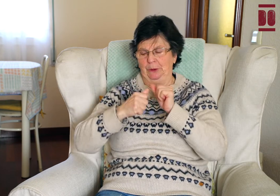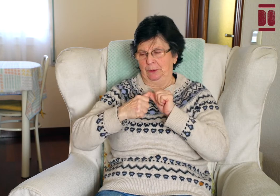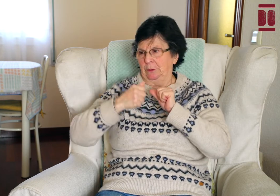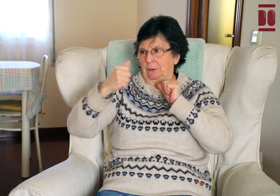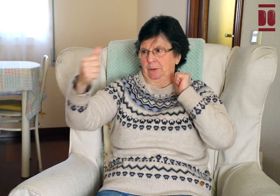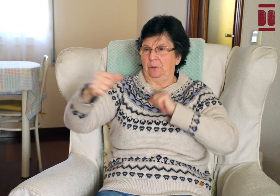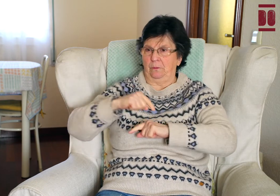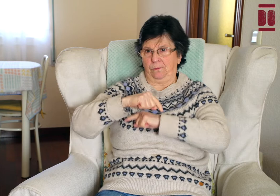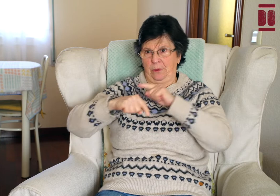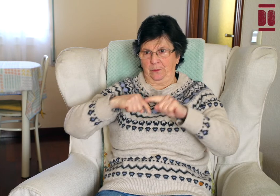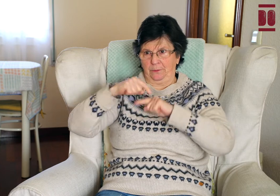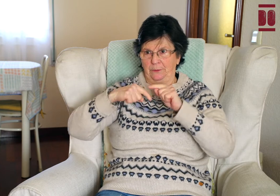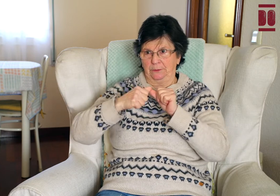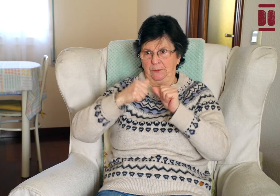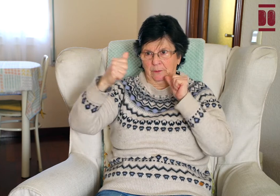familia.